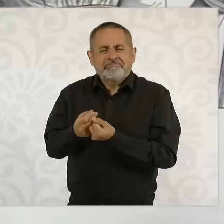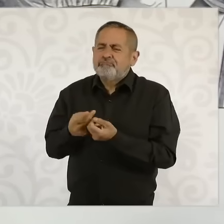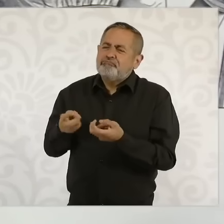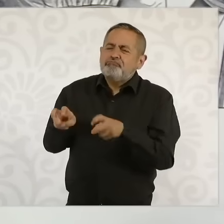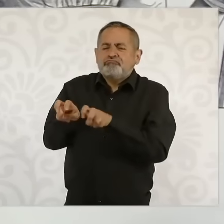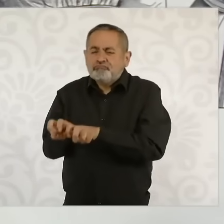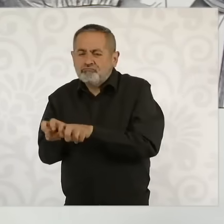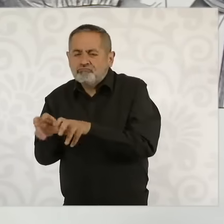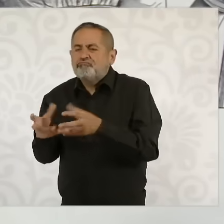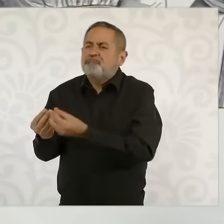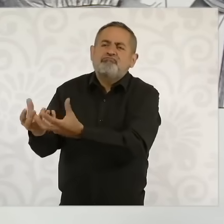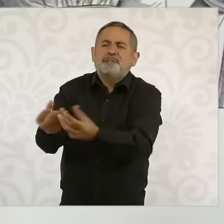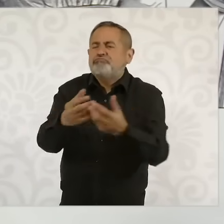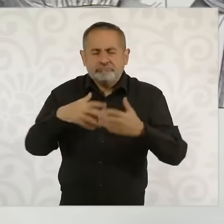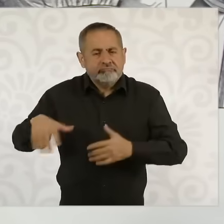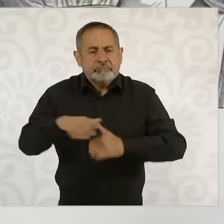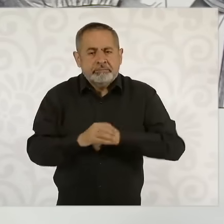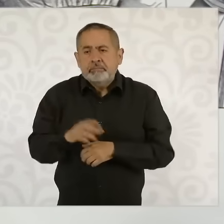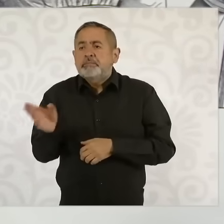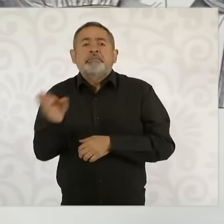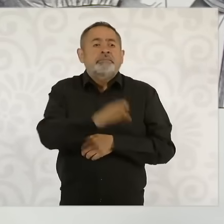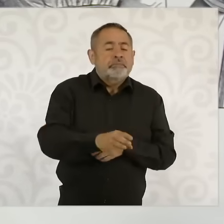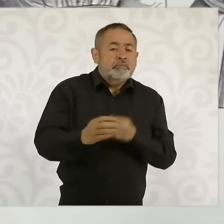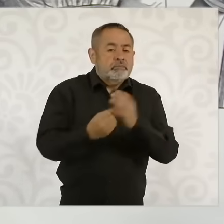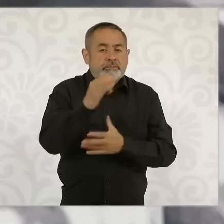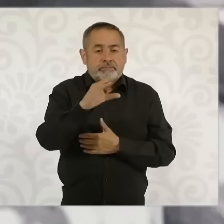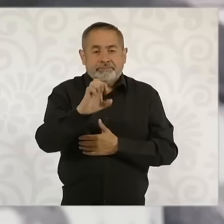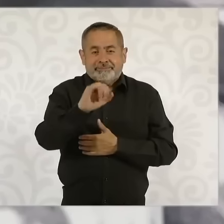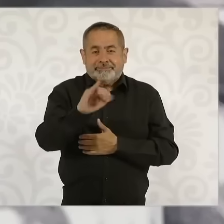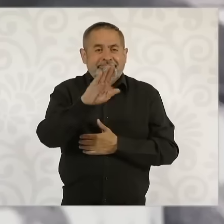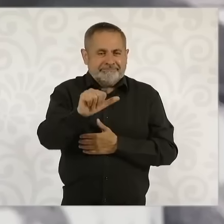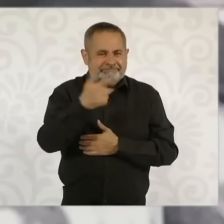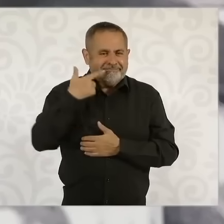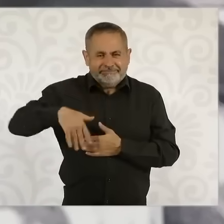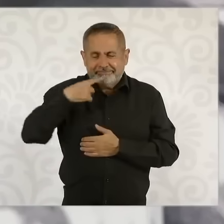finalmente tenemos el parque ecoturístico La Seiva, como ya mencioné, es un parque de 9.6